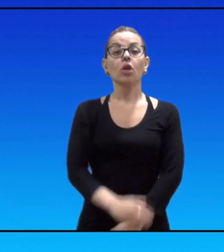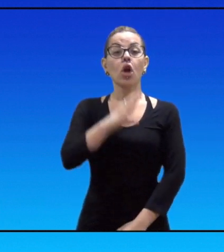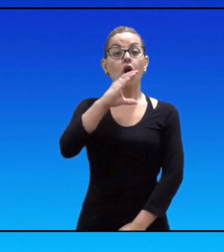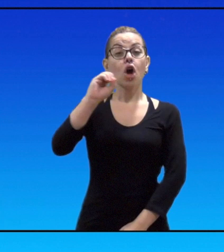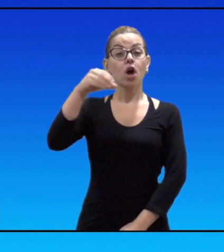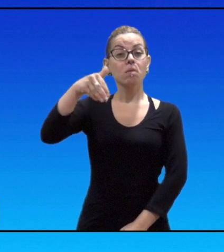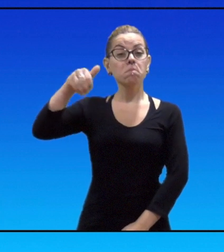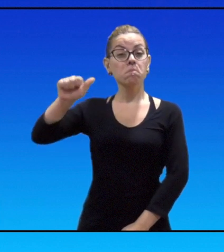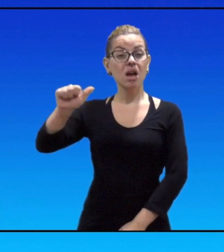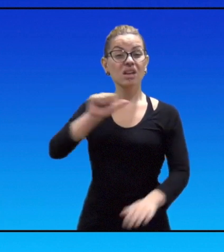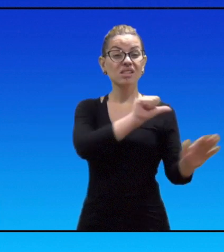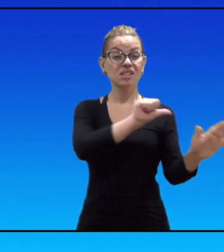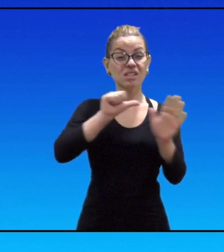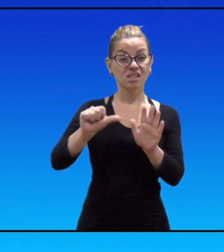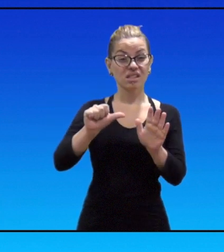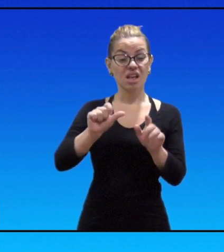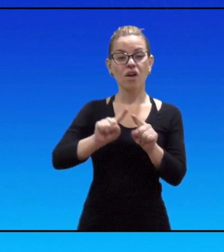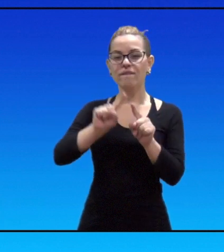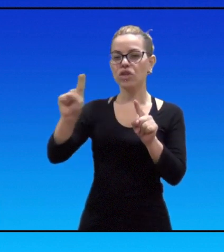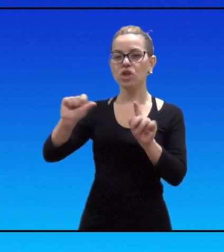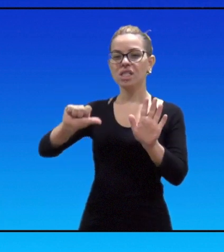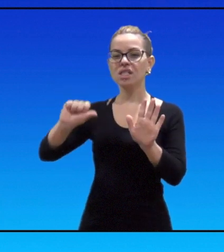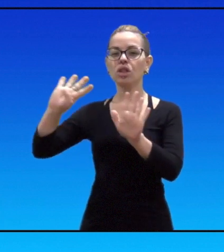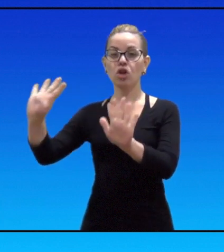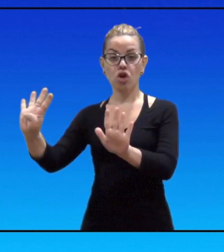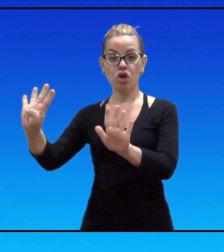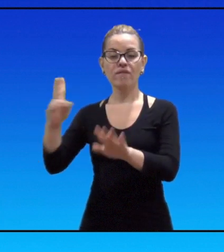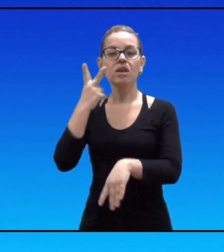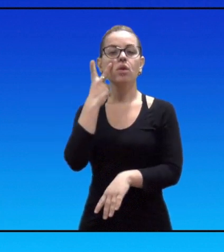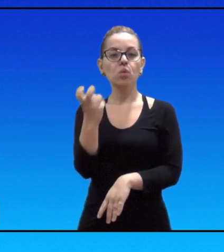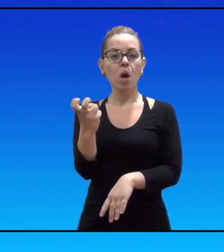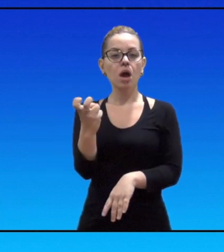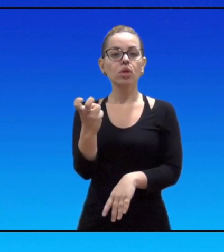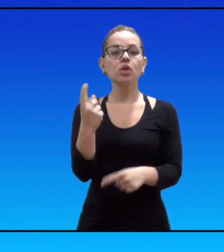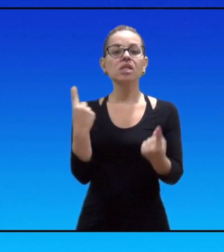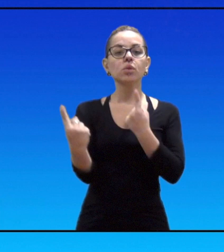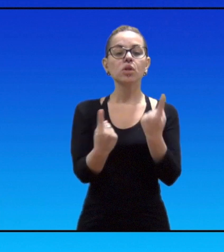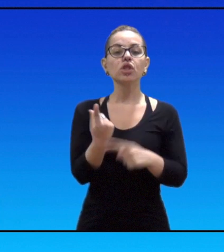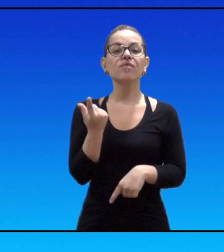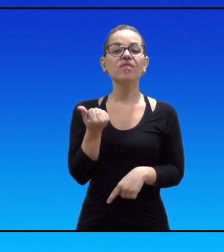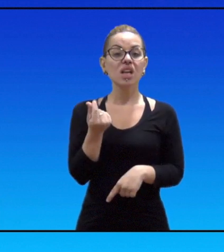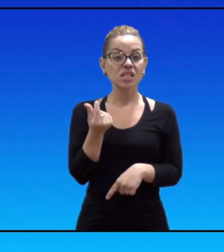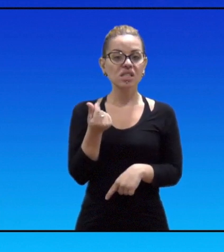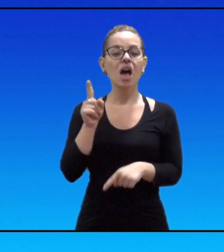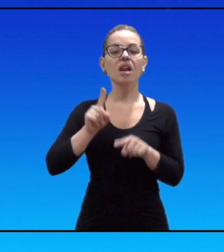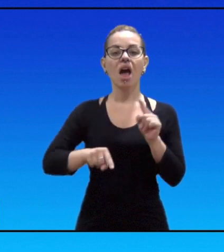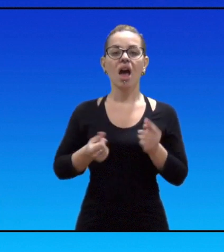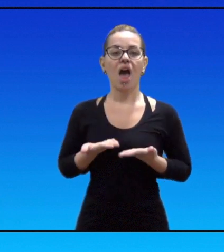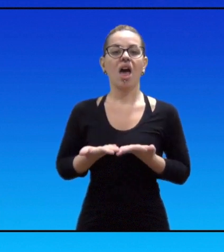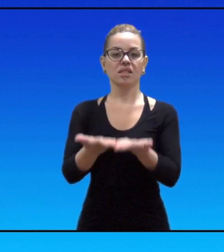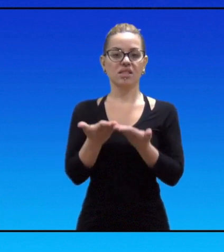ai commi da 65 a 69 regolamenta la situazione finanziaria ed assistenziale del provvedimento.